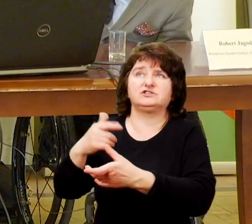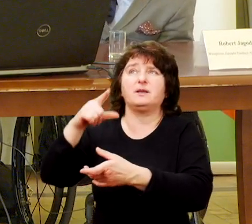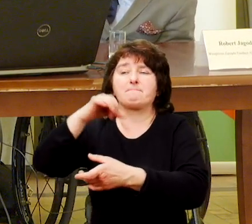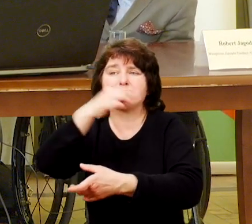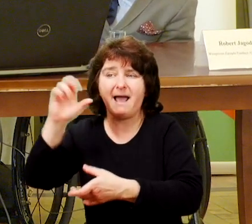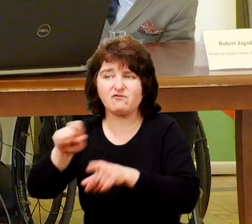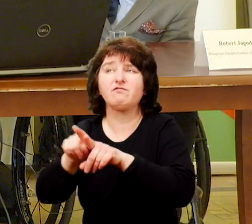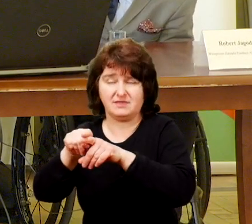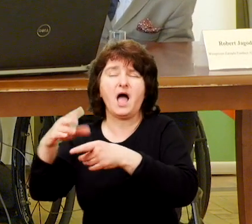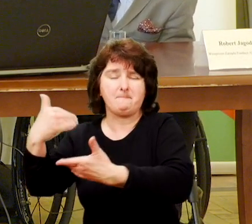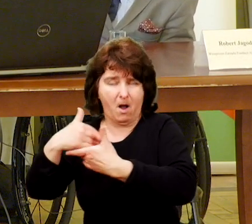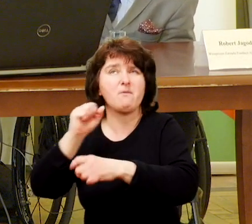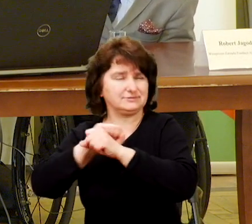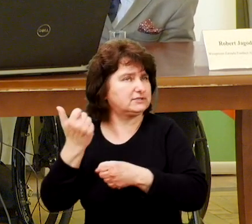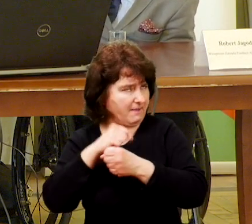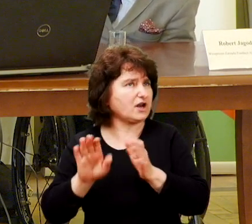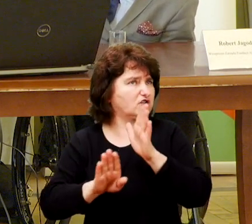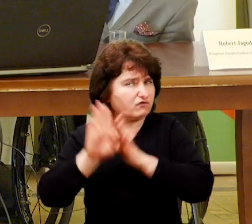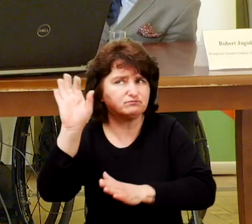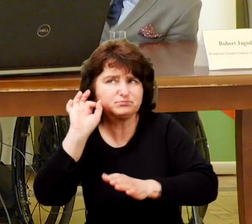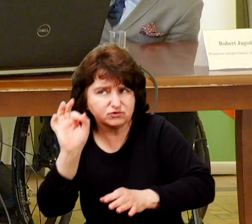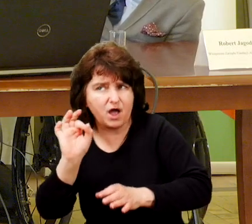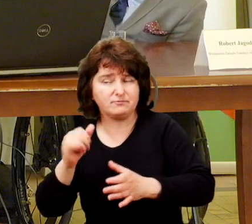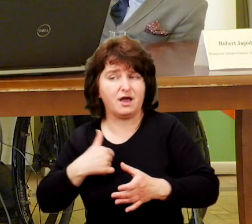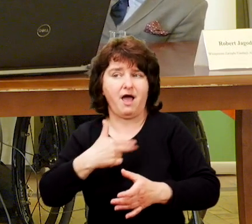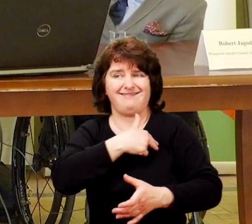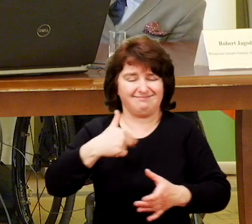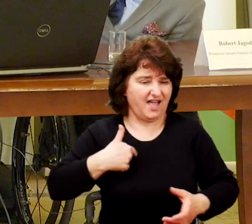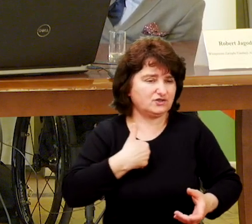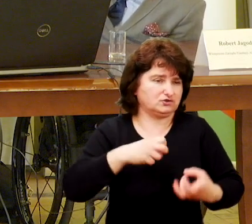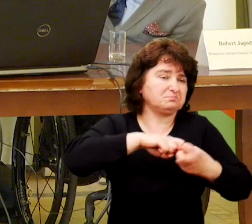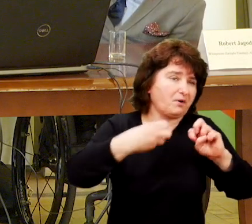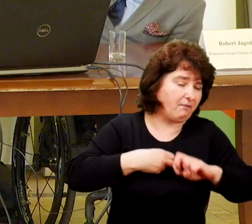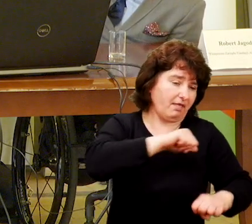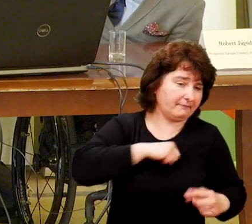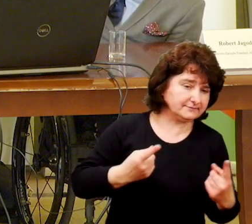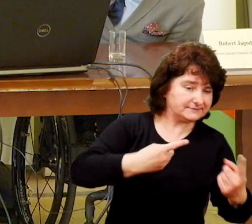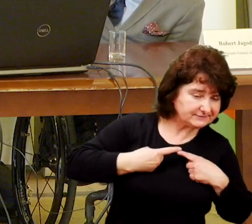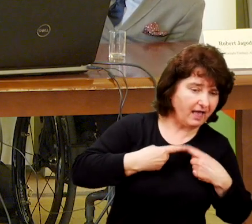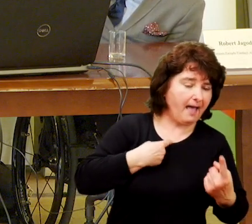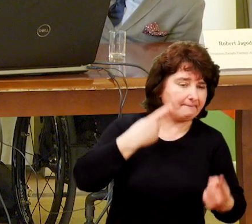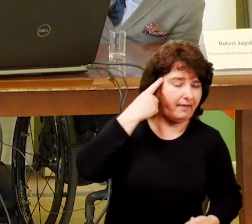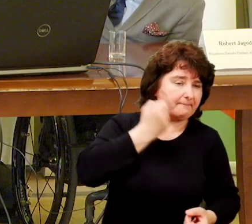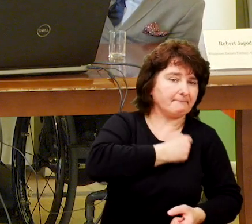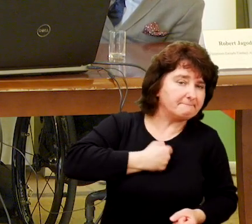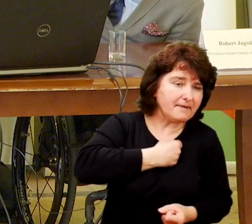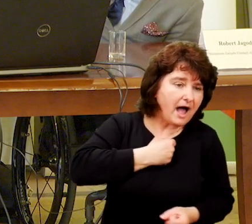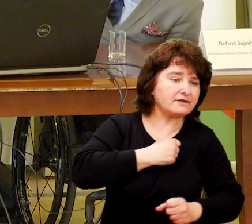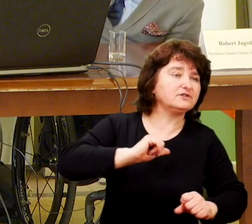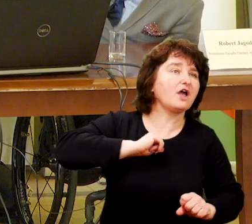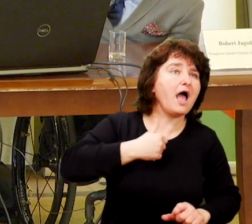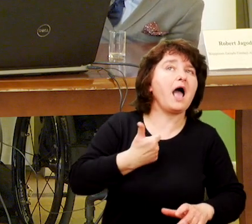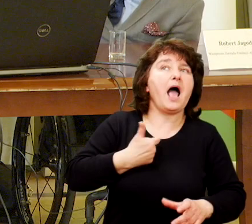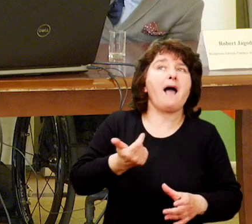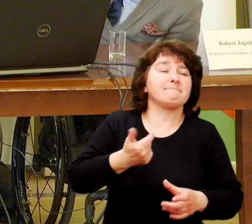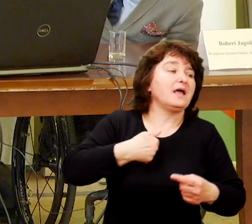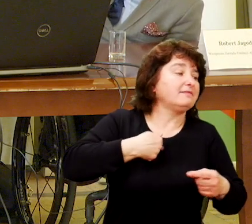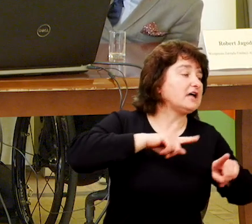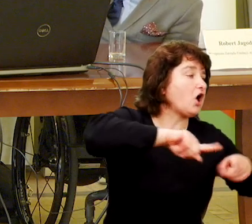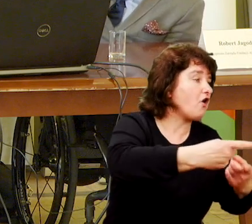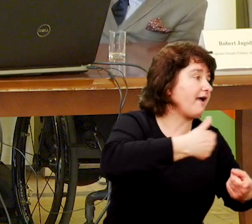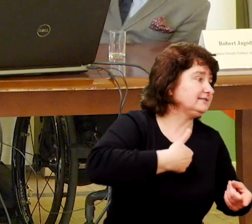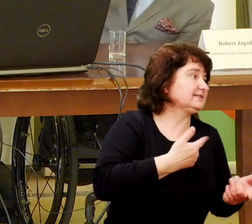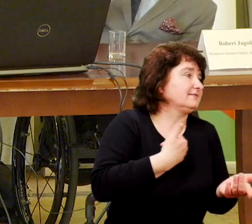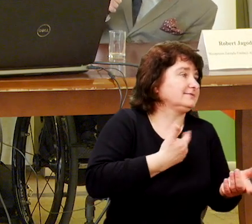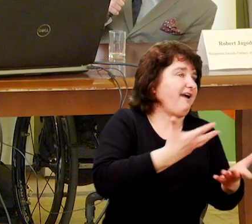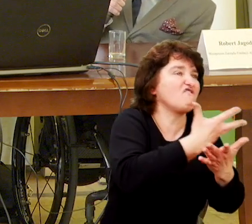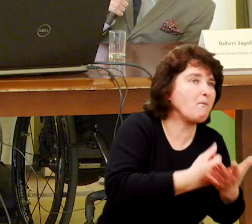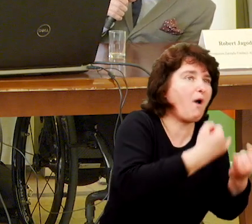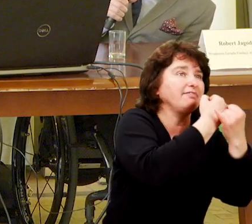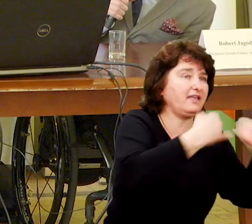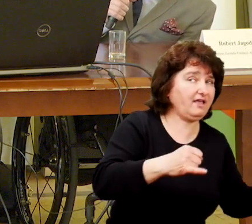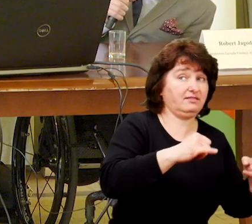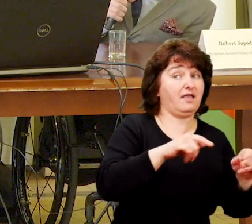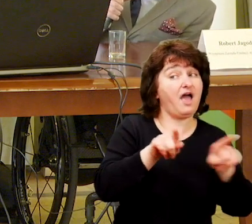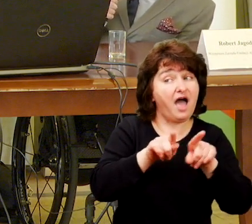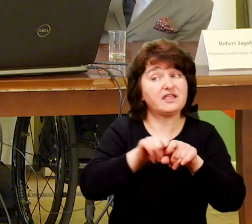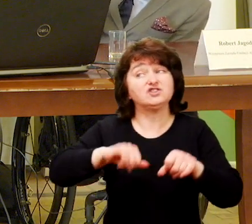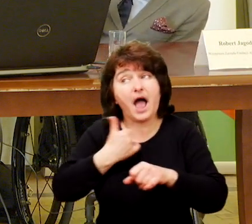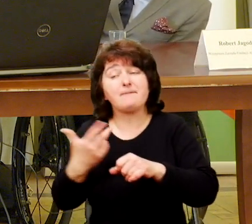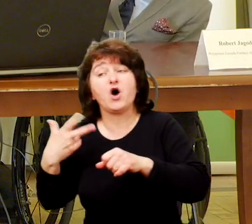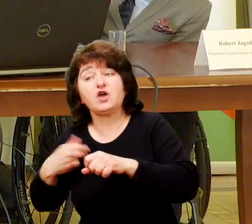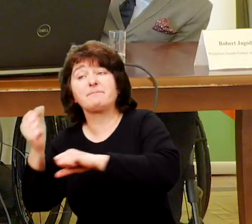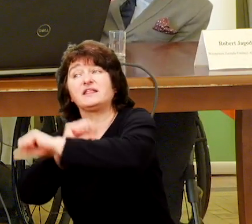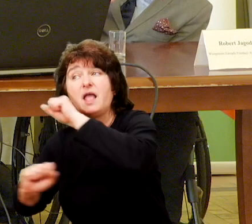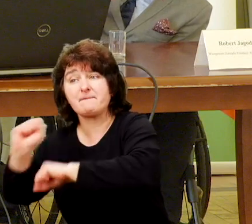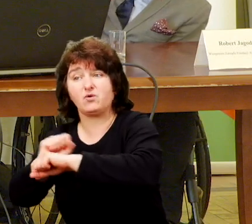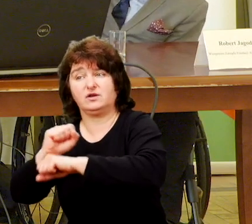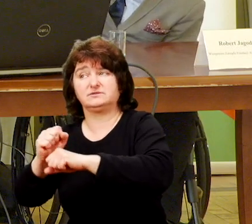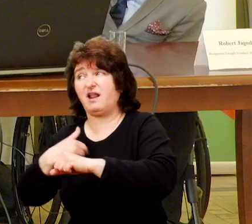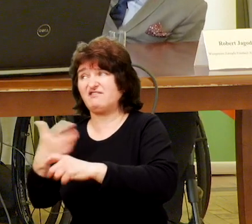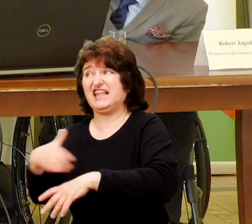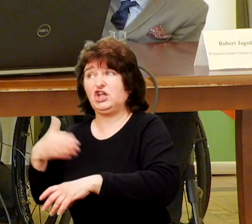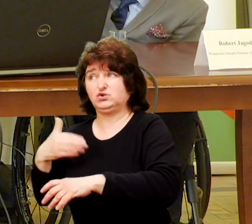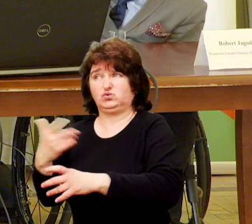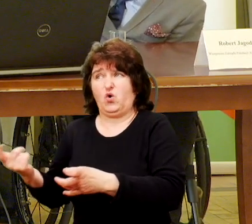i spektakularna, ale to ma być naszym zmartwieniem, żeby od strony finansowej i organizacyjnej funkcjonować i aby osoby niepełnosprawne nie odczuwały tego że, my naszą działalność finansujemy z różnych źródeł